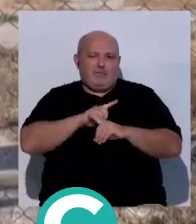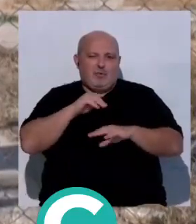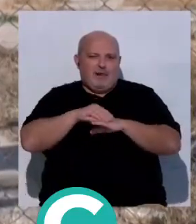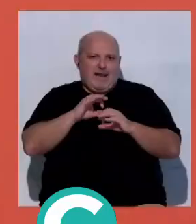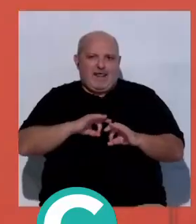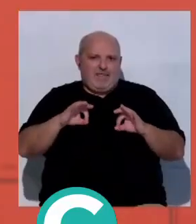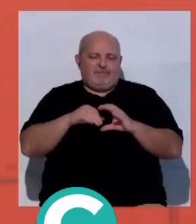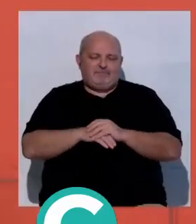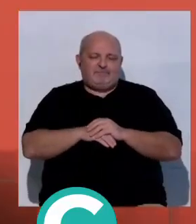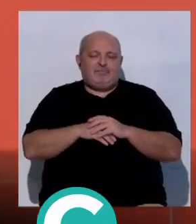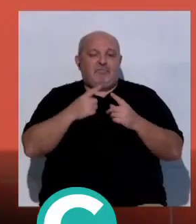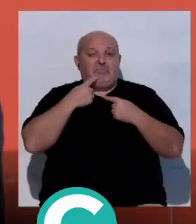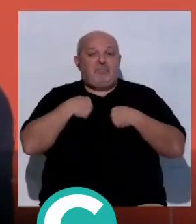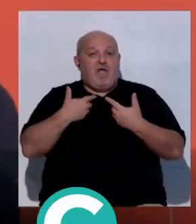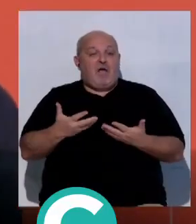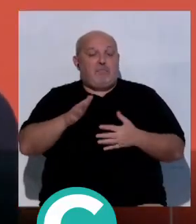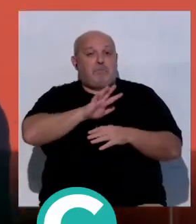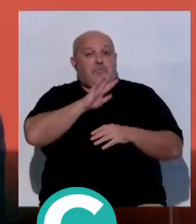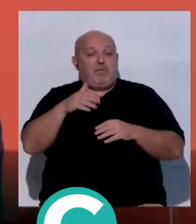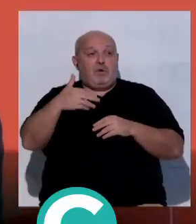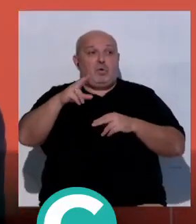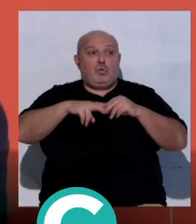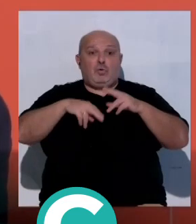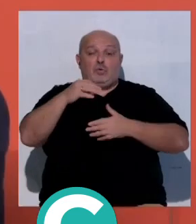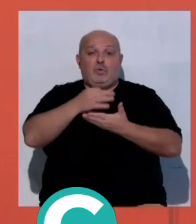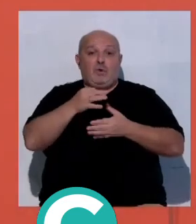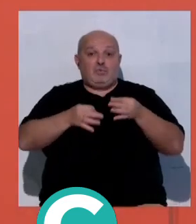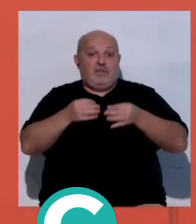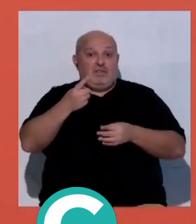que nos señalan es que ahora parece que para la construcción de la ciudad de la justicia el lugar